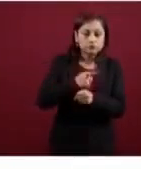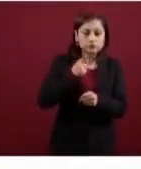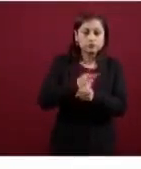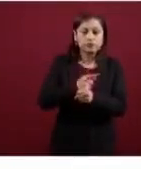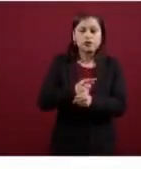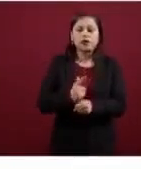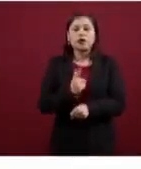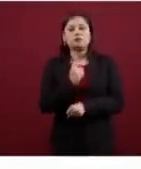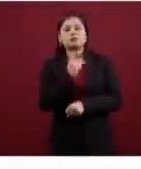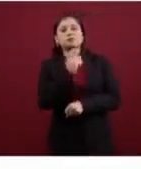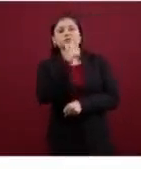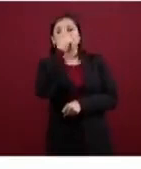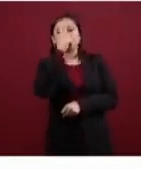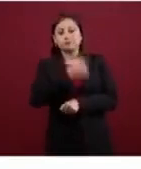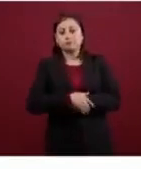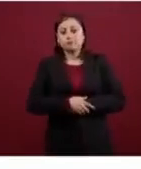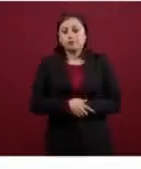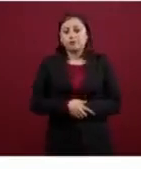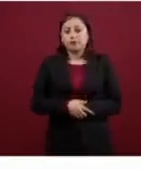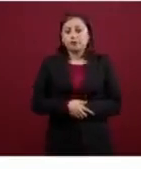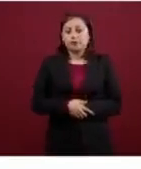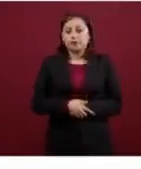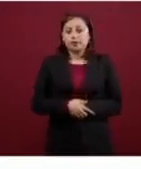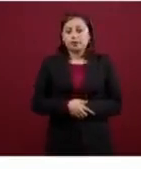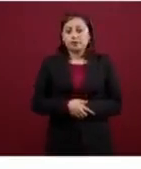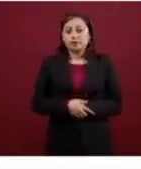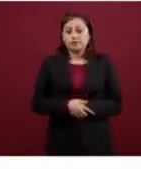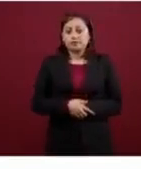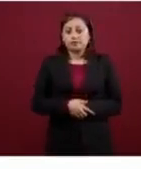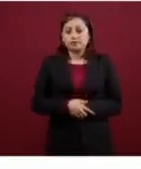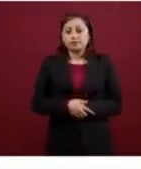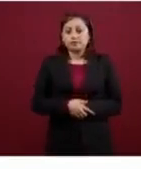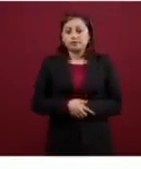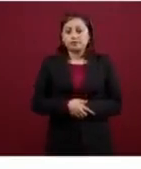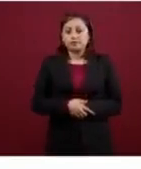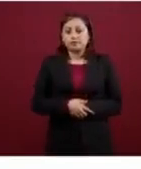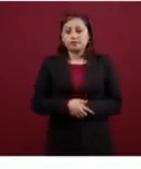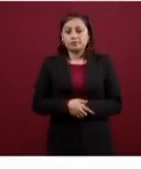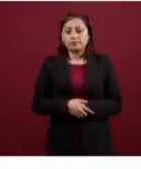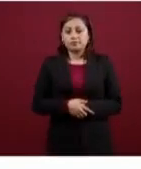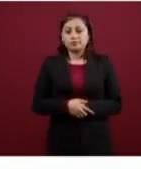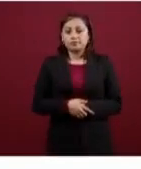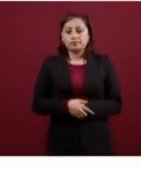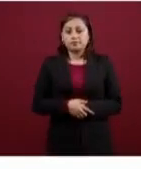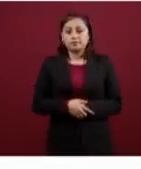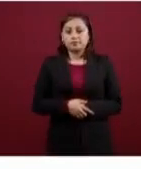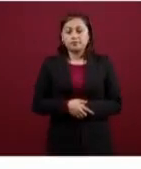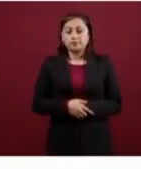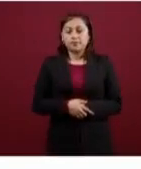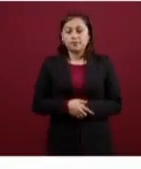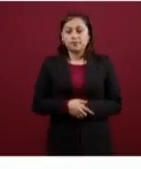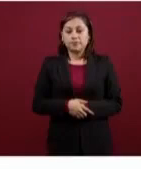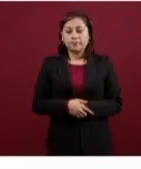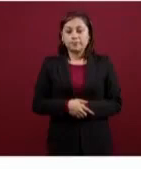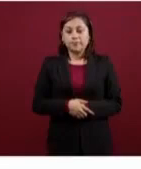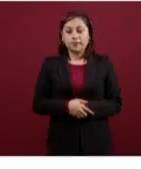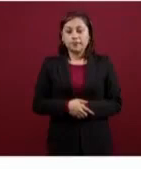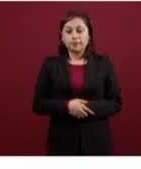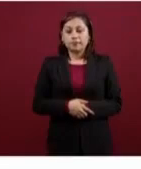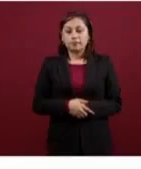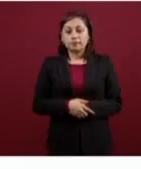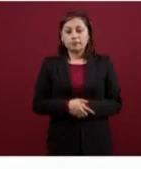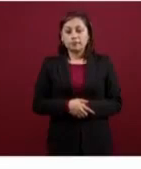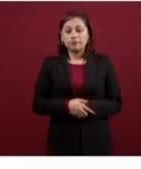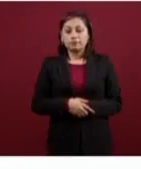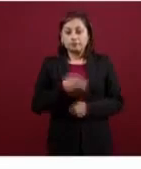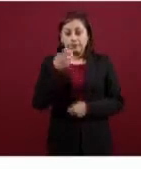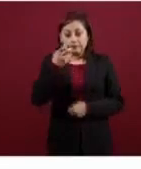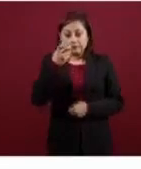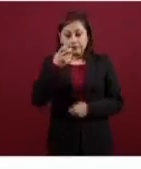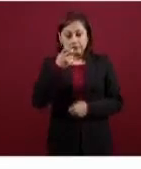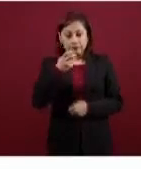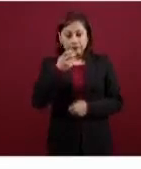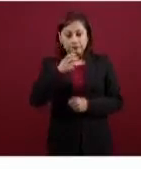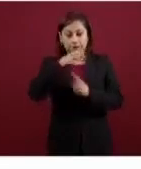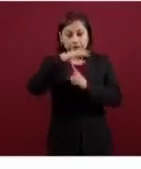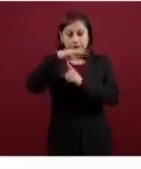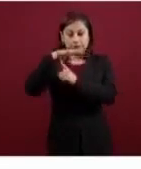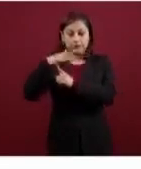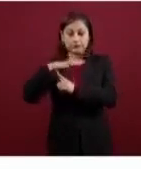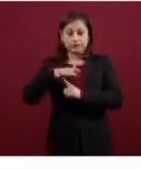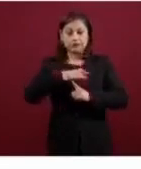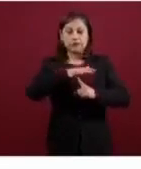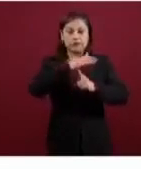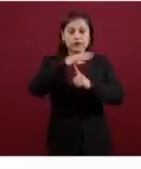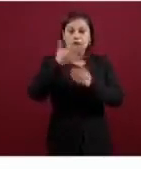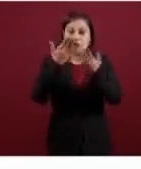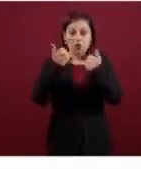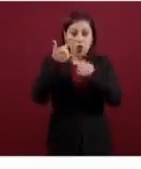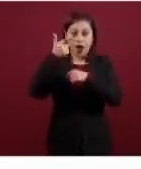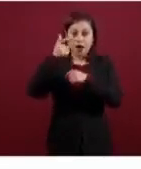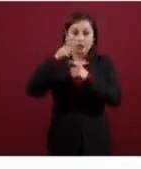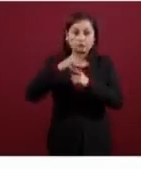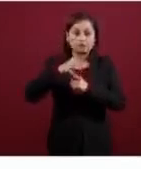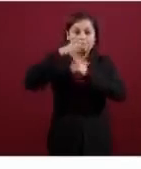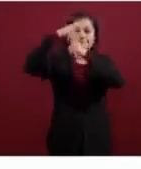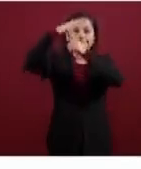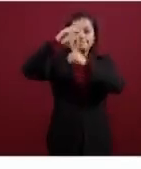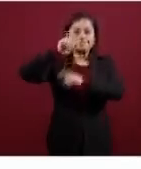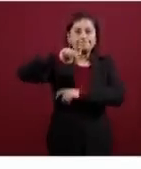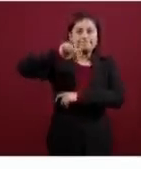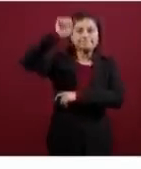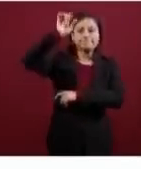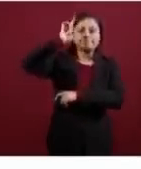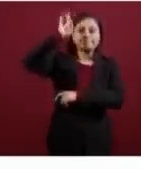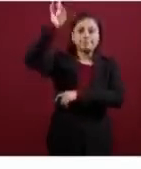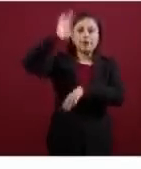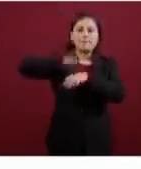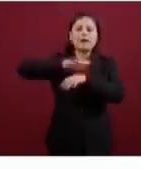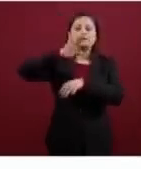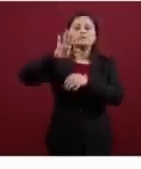El primer helicóptero, el que no lleva armamento, ese vuela más alto y evita que le hagan impactos,